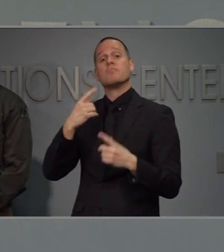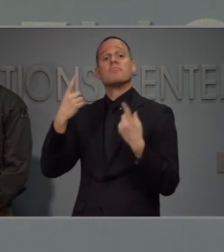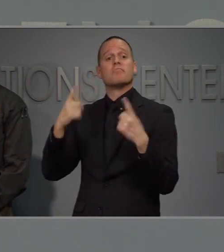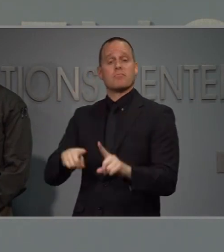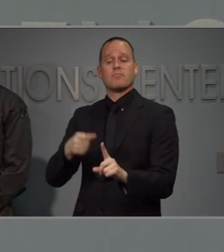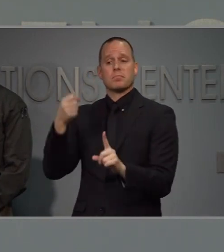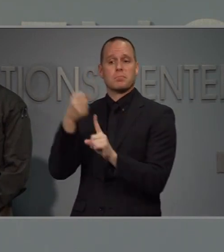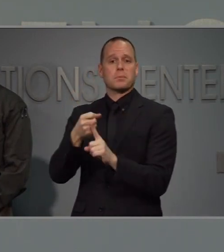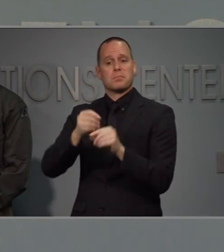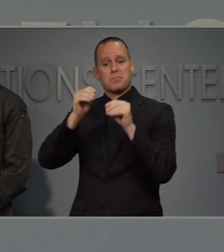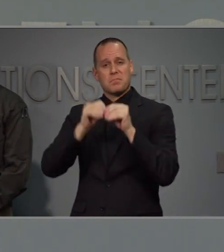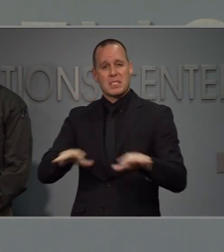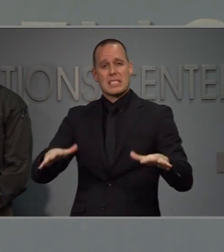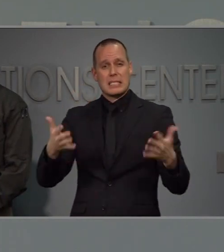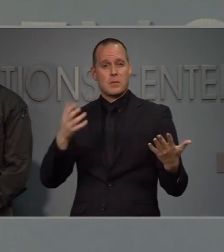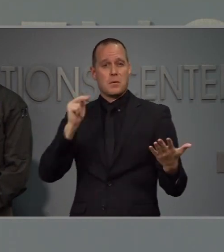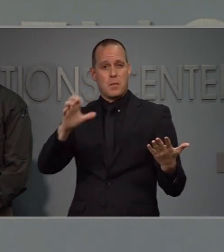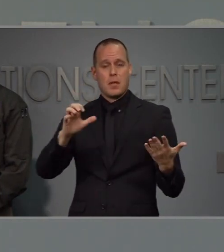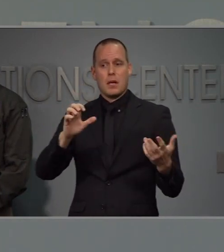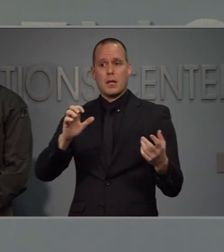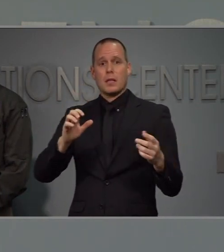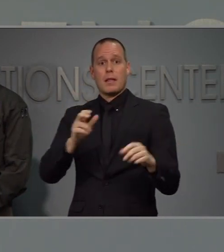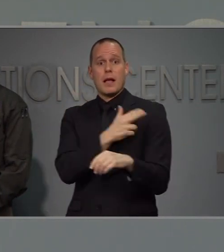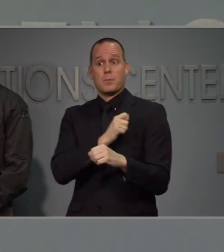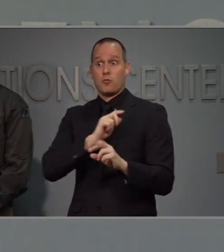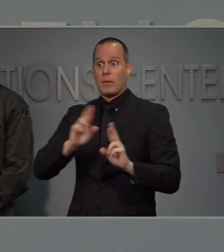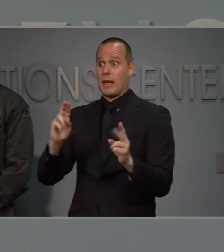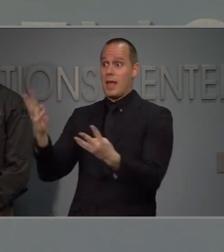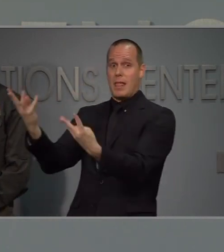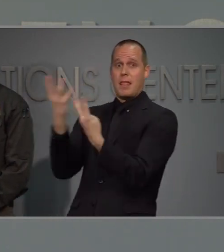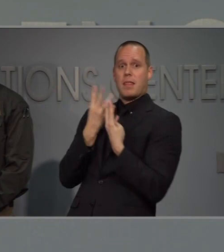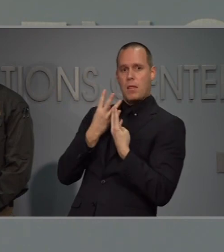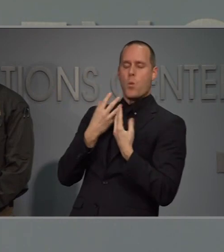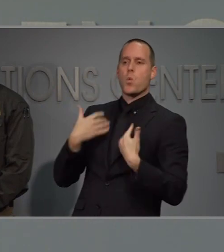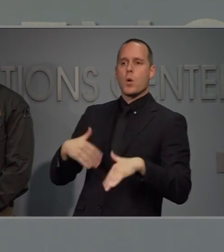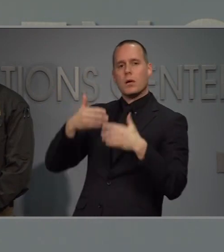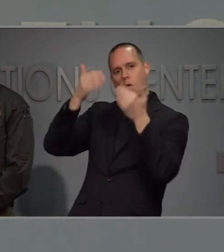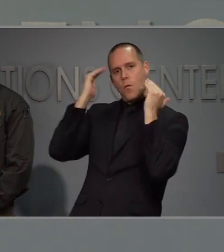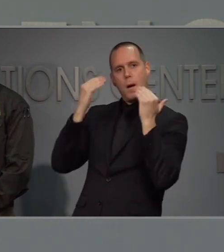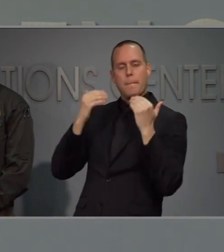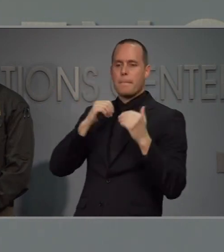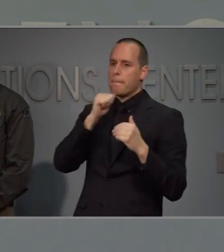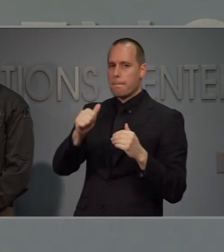protección personal, y si vemos que hay más contagios que ellos